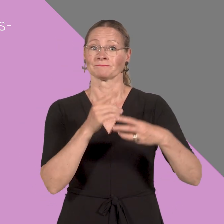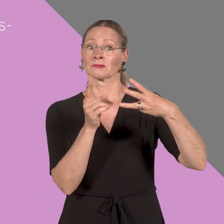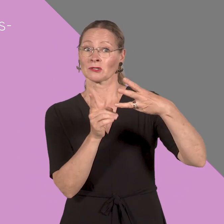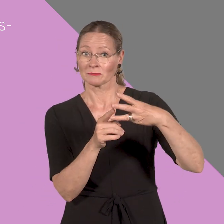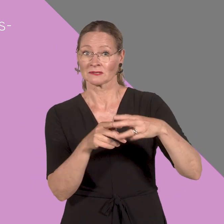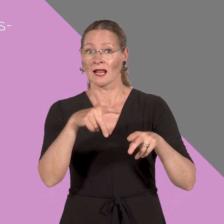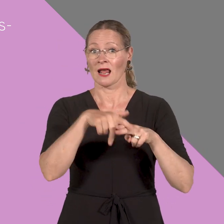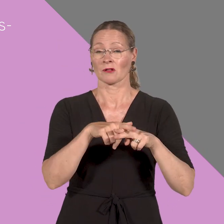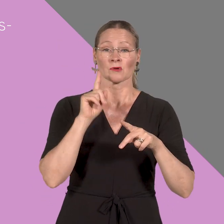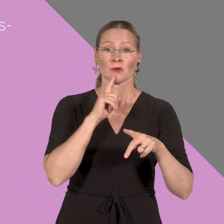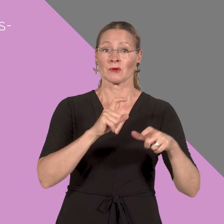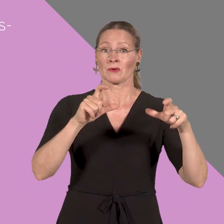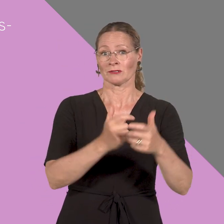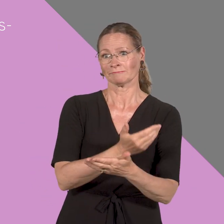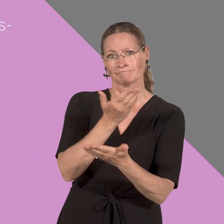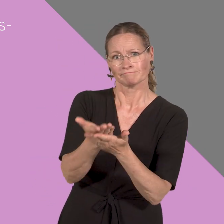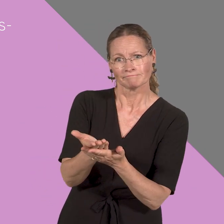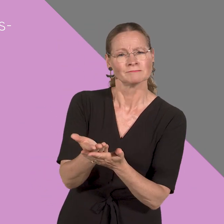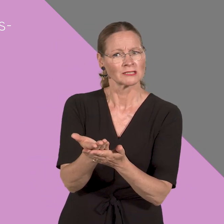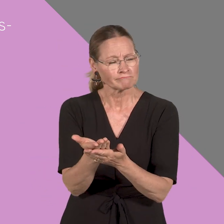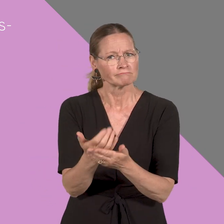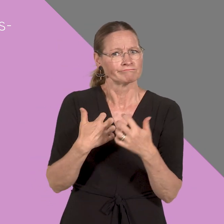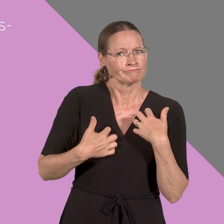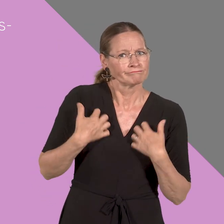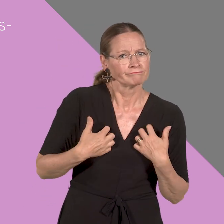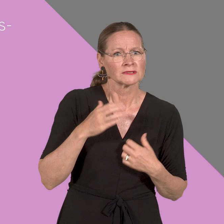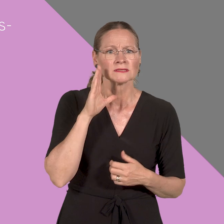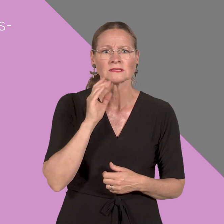Lahden Kuurojen Yhdistyksen esityksessä esitettiin huoli -